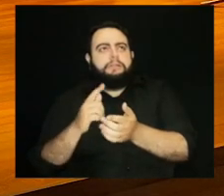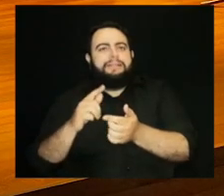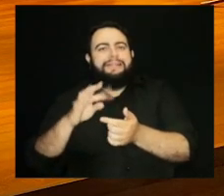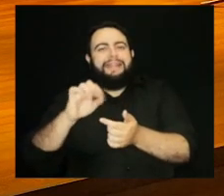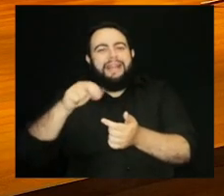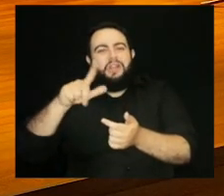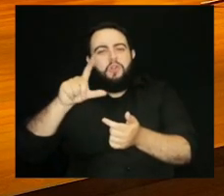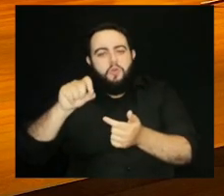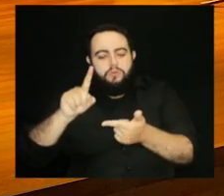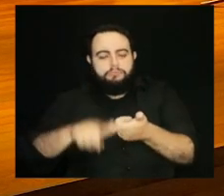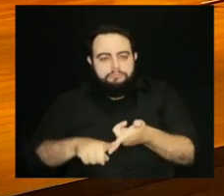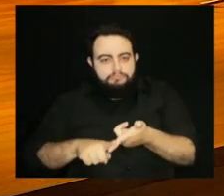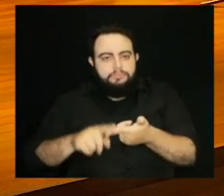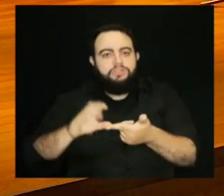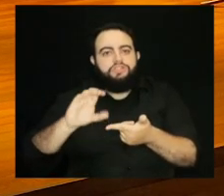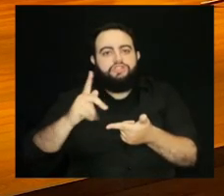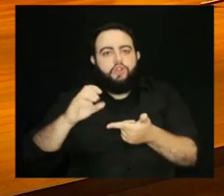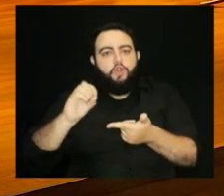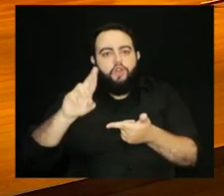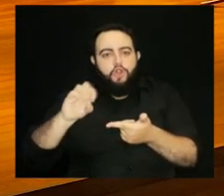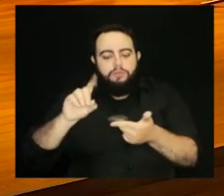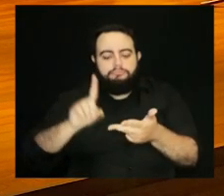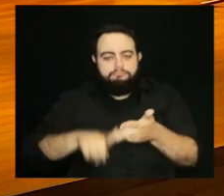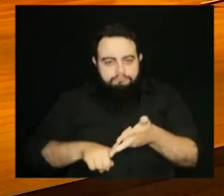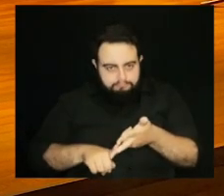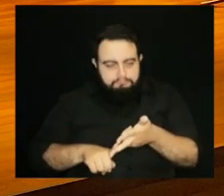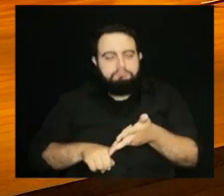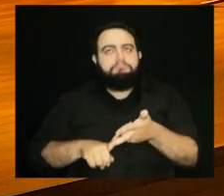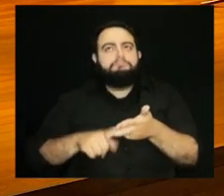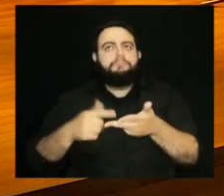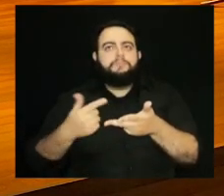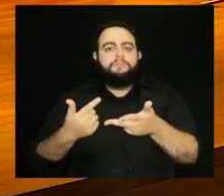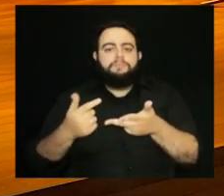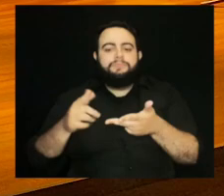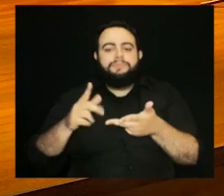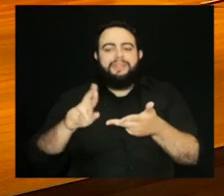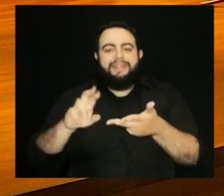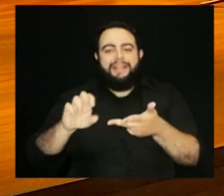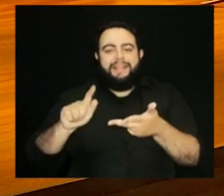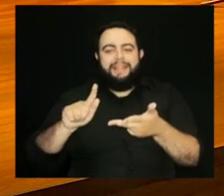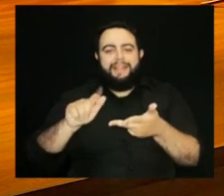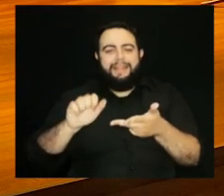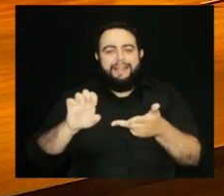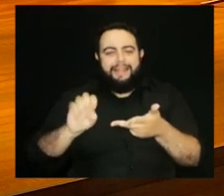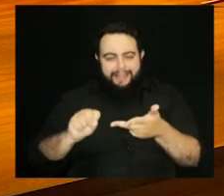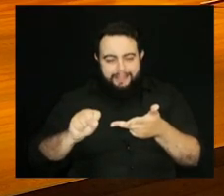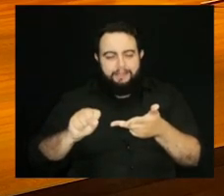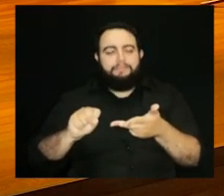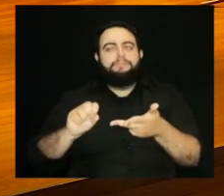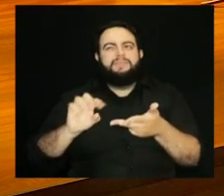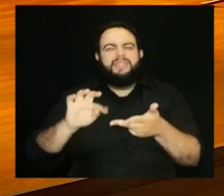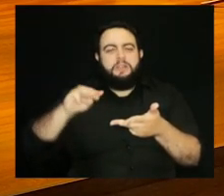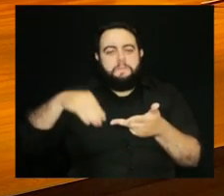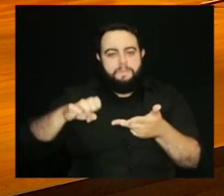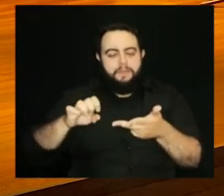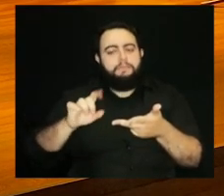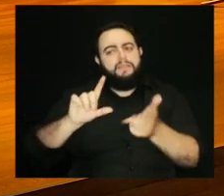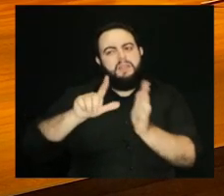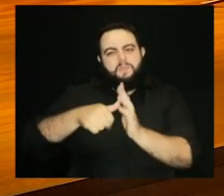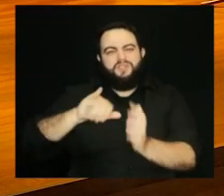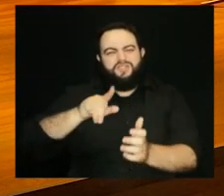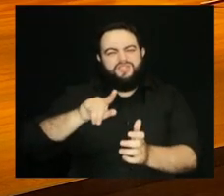raiz do do Choro, tem Polca na raiz do rag time, que viria a ser o Jazz depois, e aqui em Porto